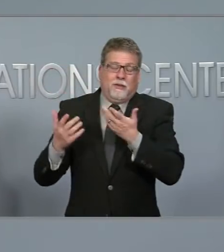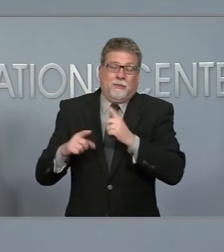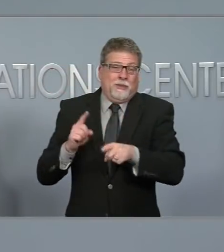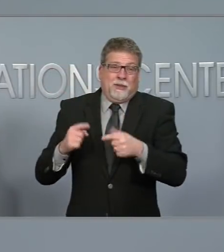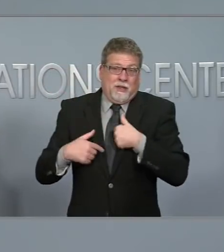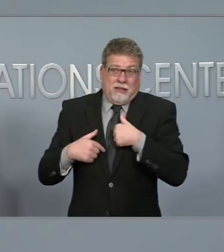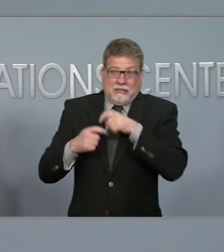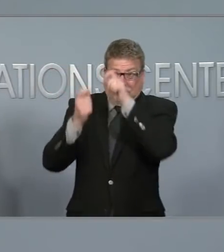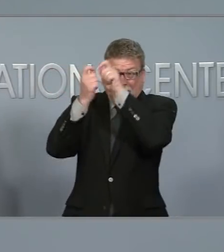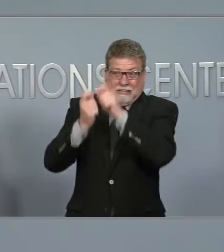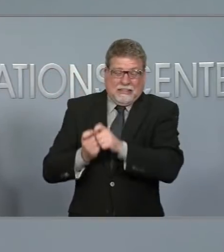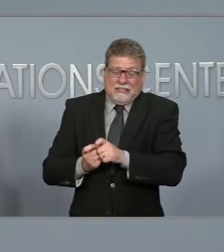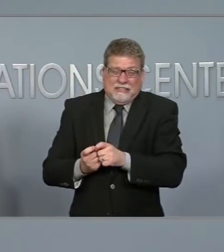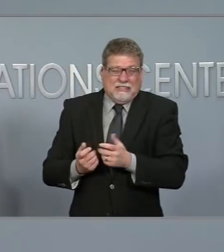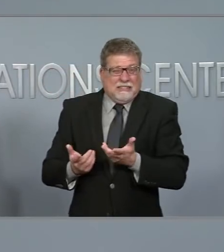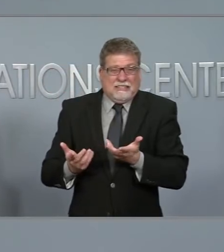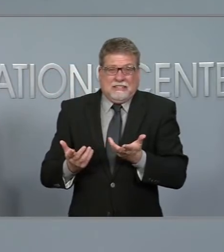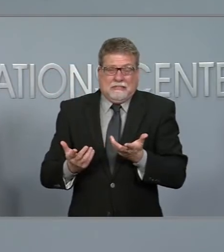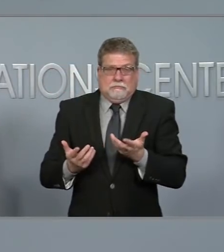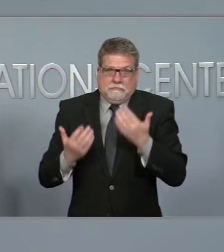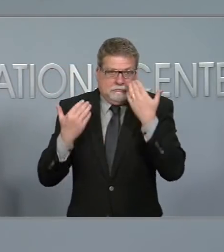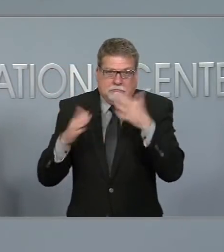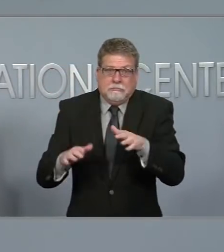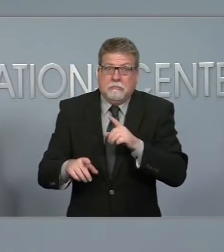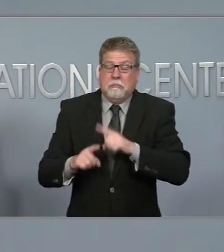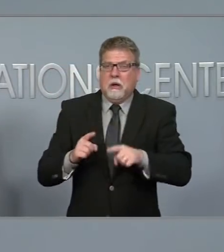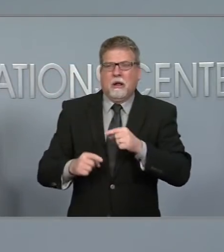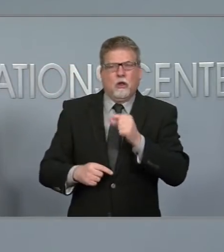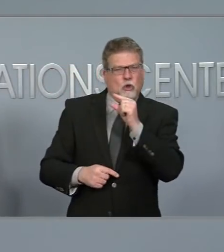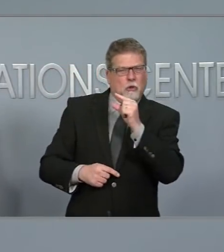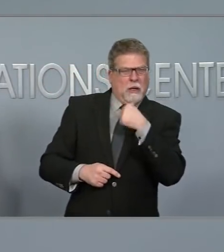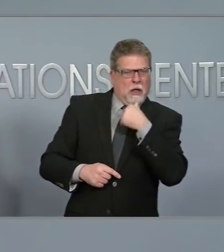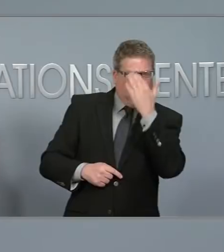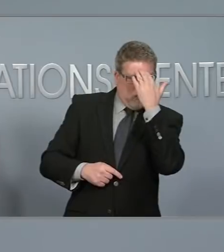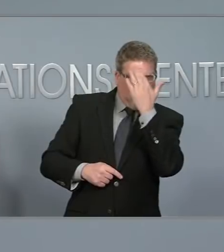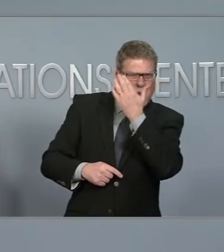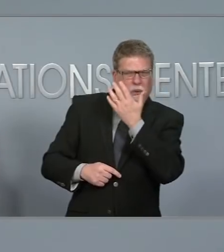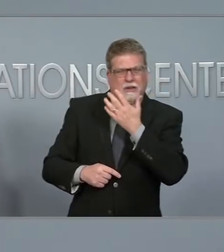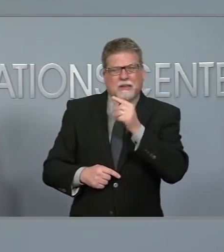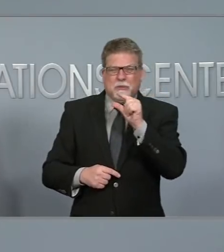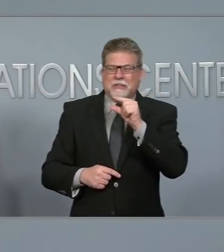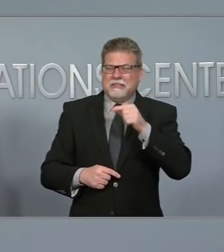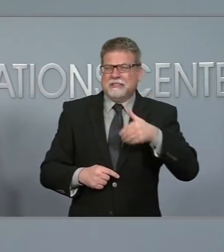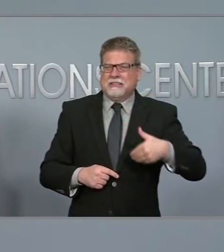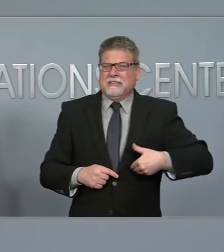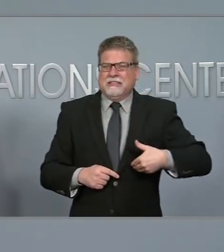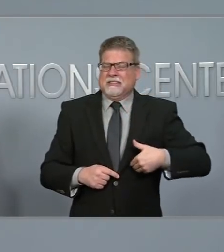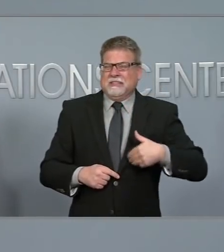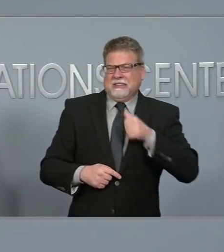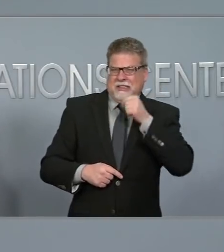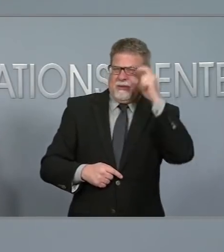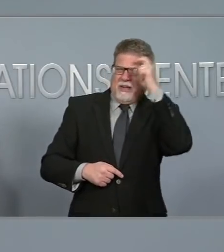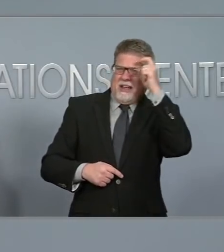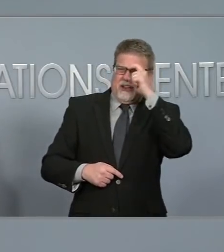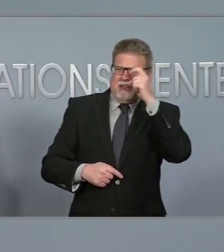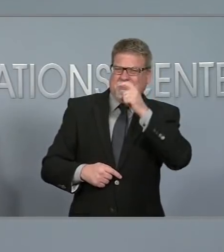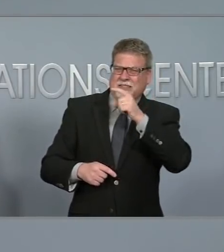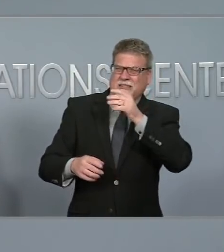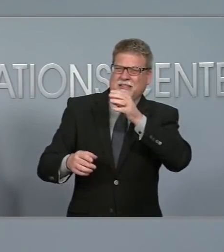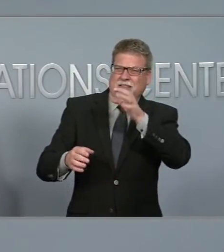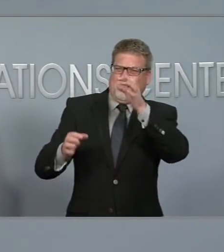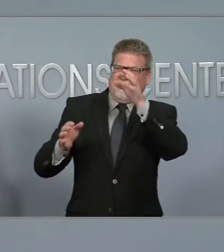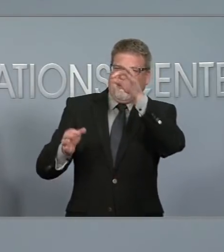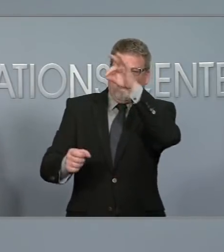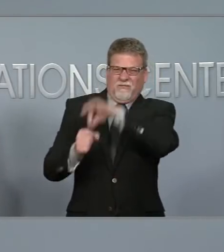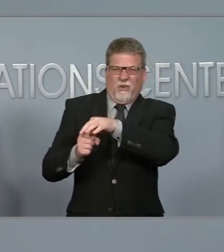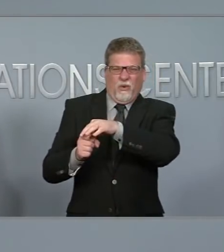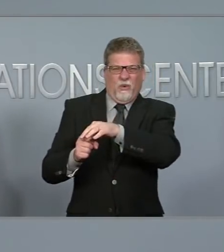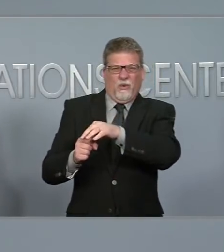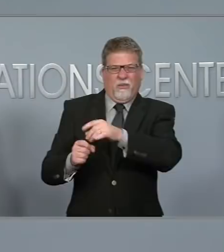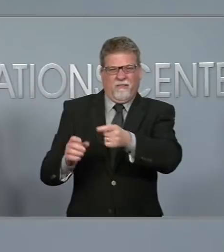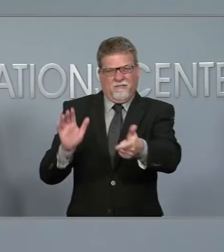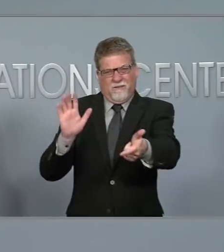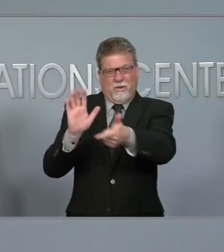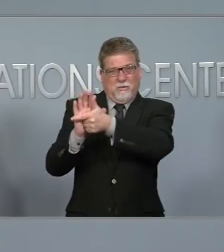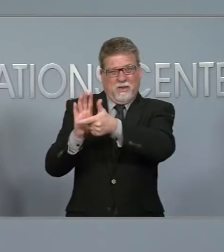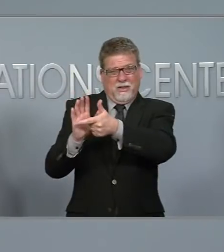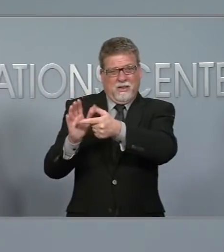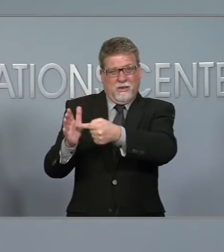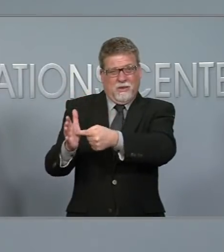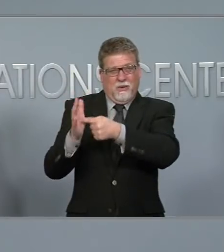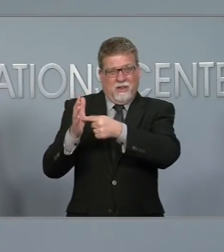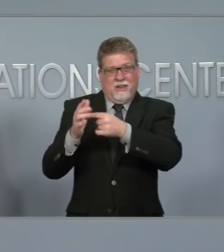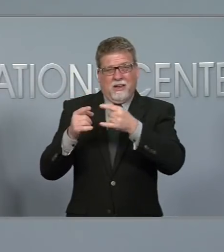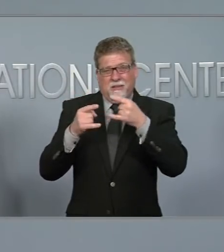y están en muy Fran ático,